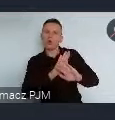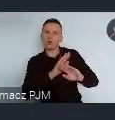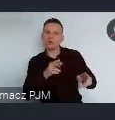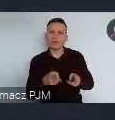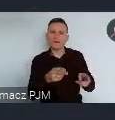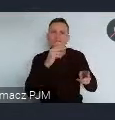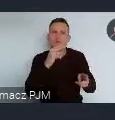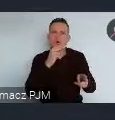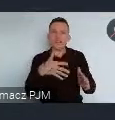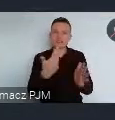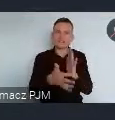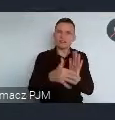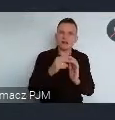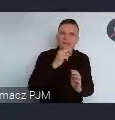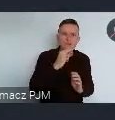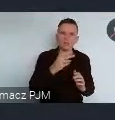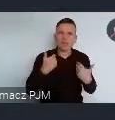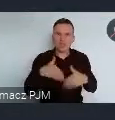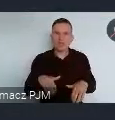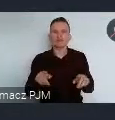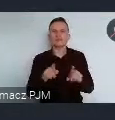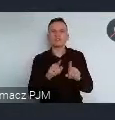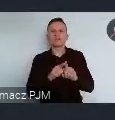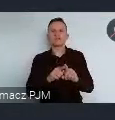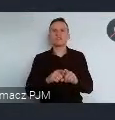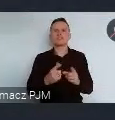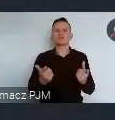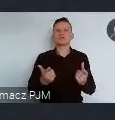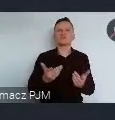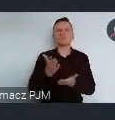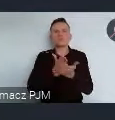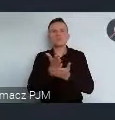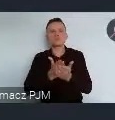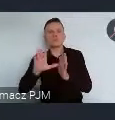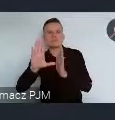zaangażowaniem służb miejskich w kontrolę poprawności podłączeń do sieci kanalizacyjnej,